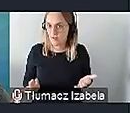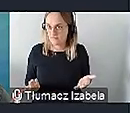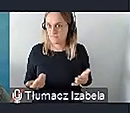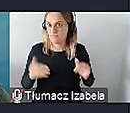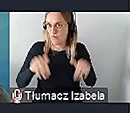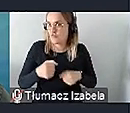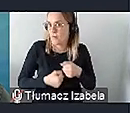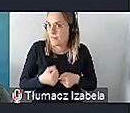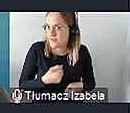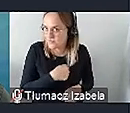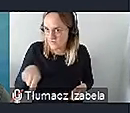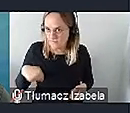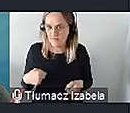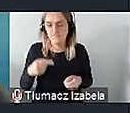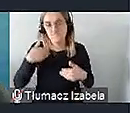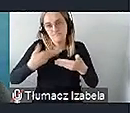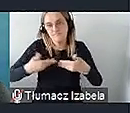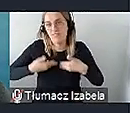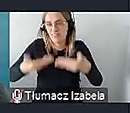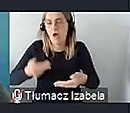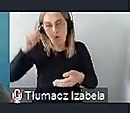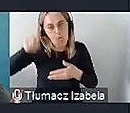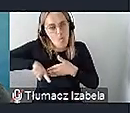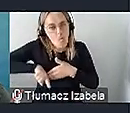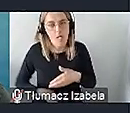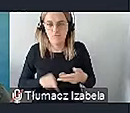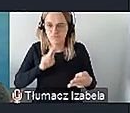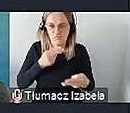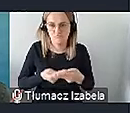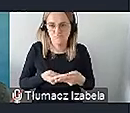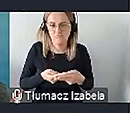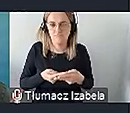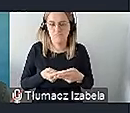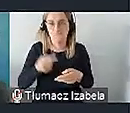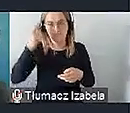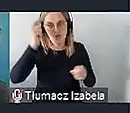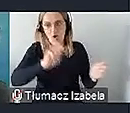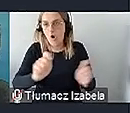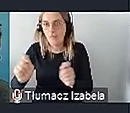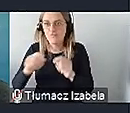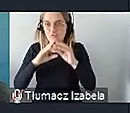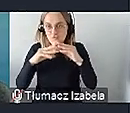i czasem daje głębsze odpowiedzi. Czasem po prostu też obudzi uśmiech, mam nadzieję,